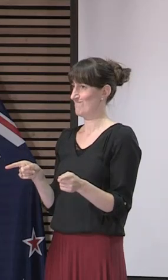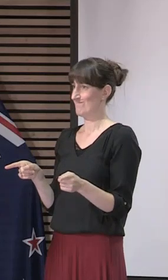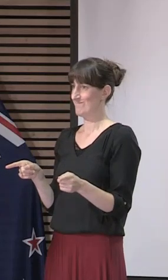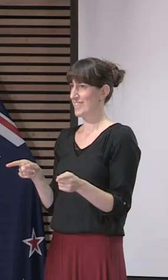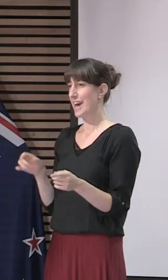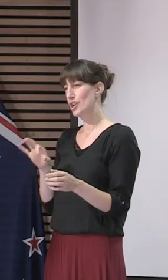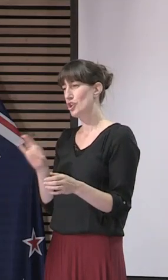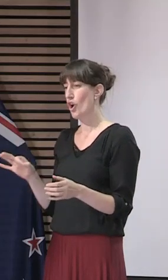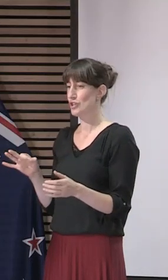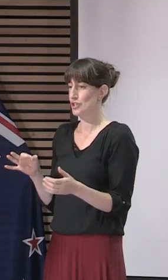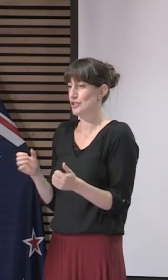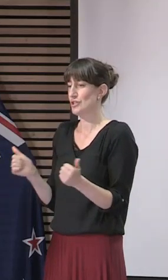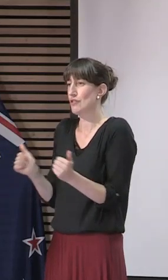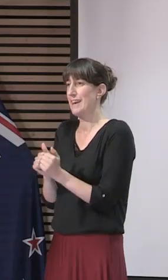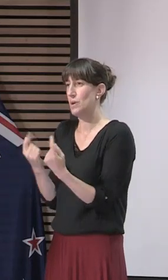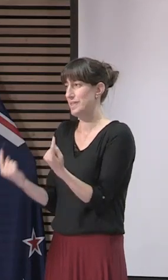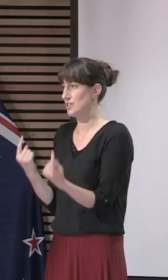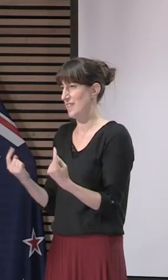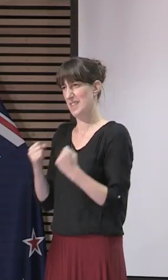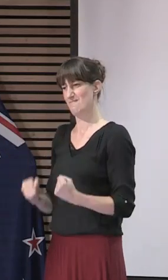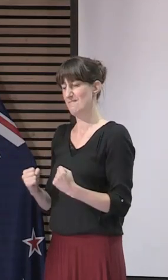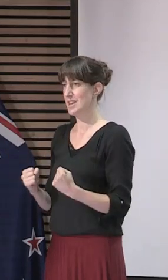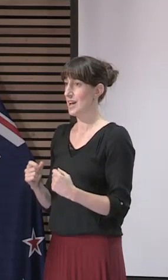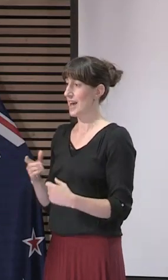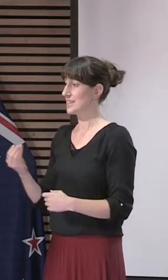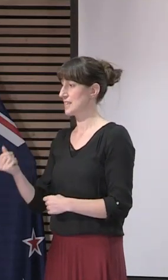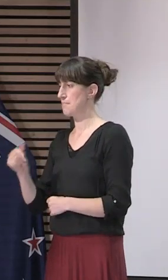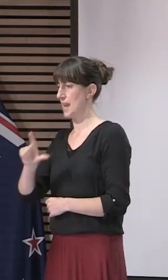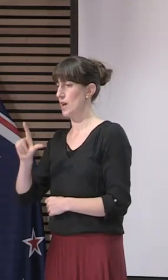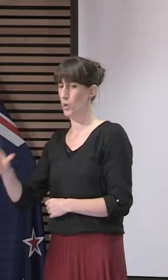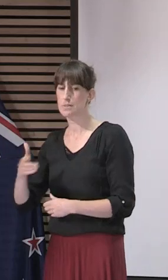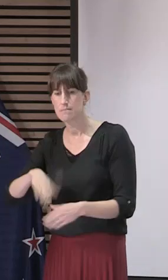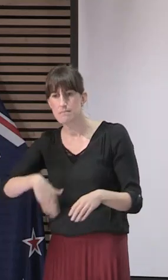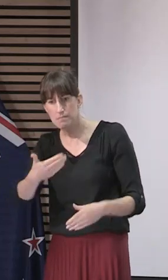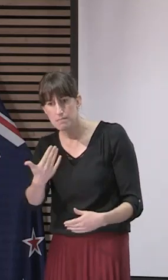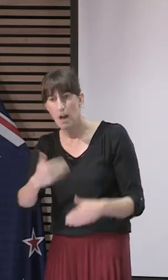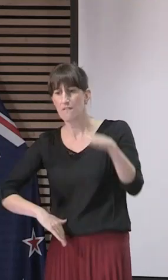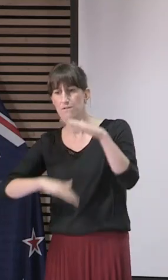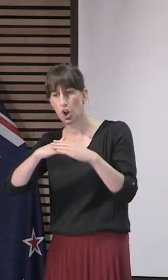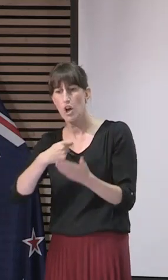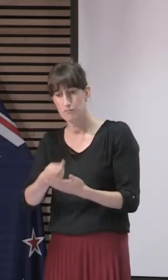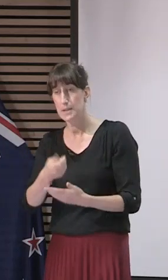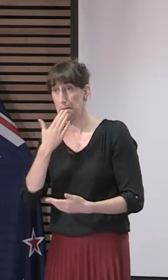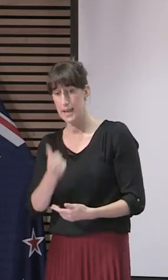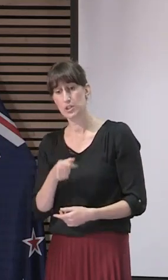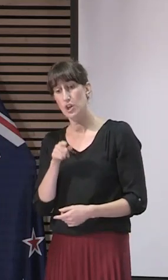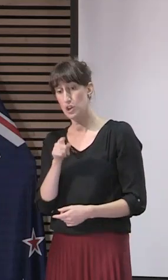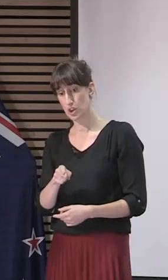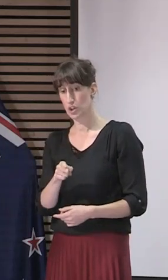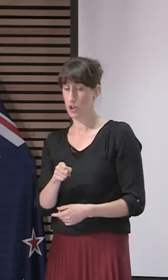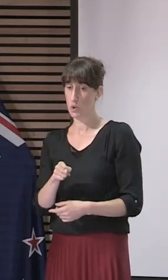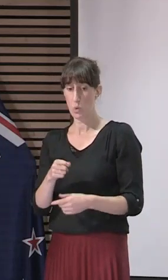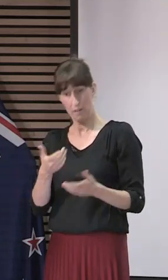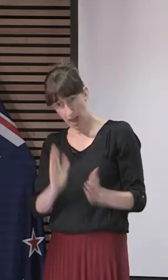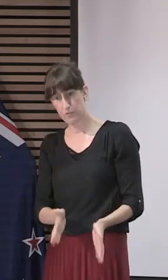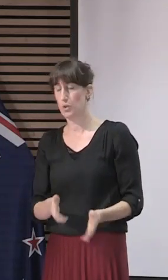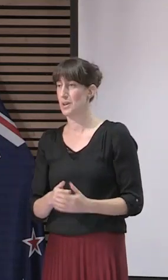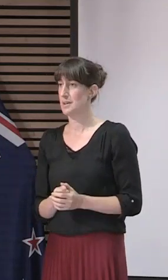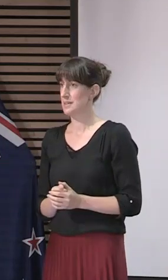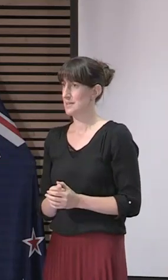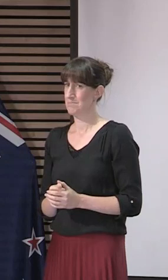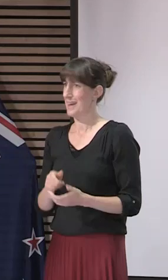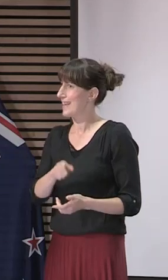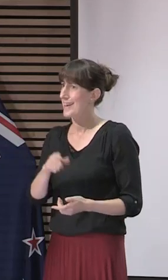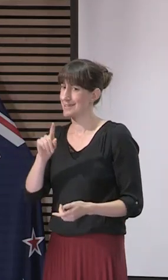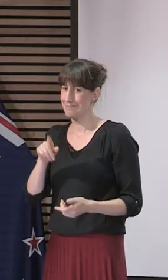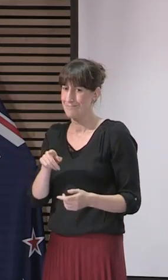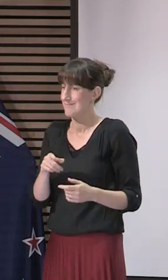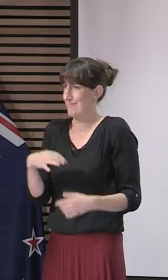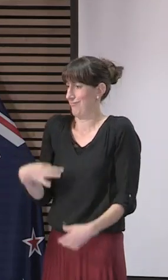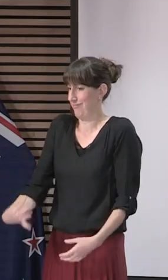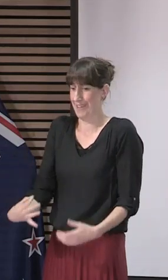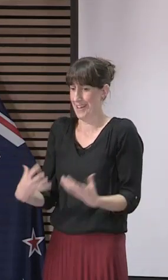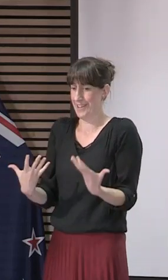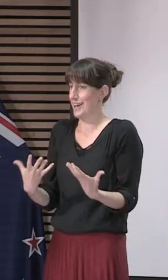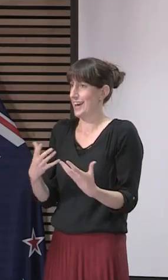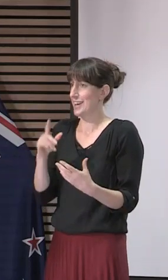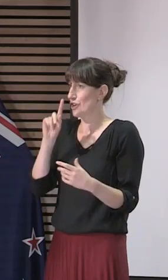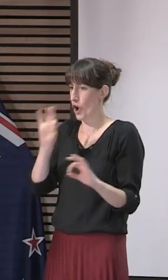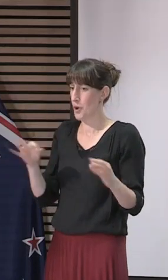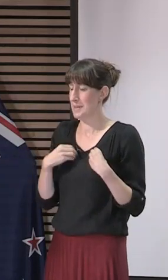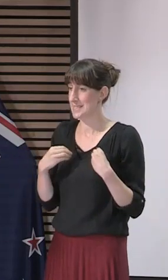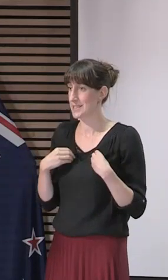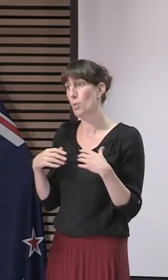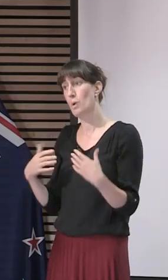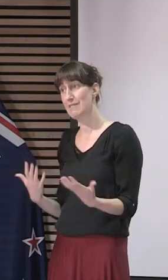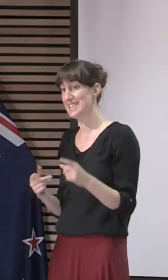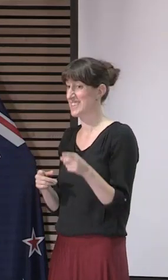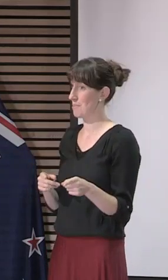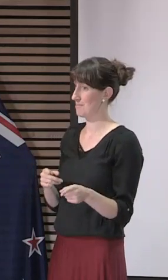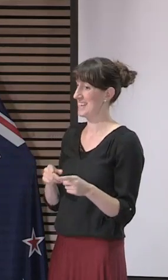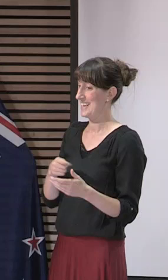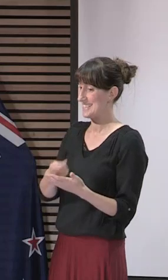pai. Heoi, ko etahi o nga roopu